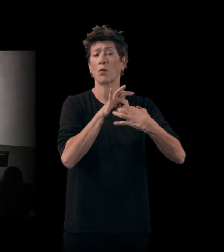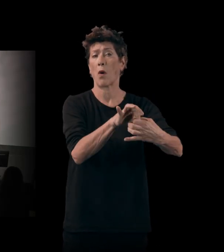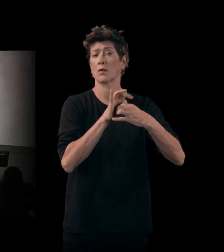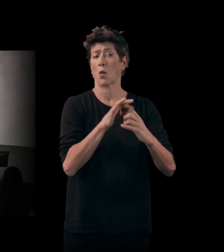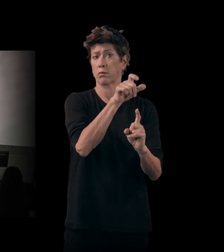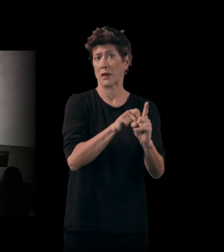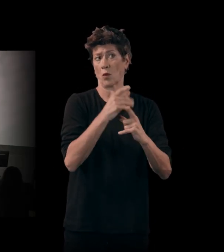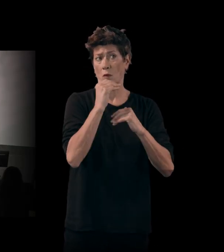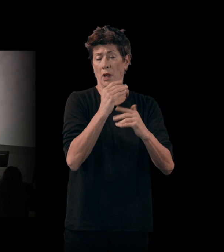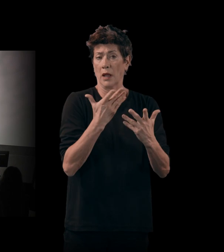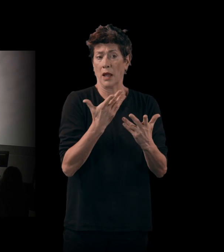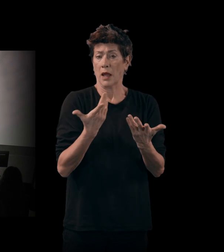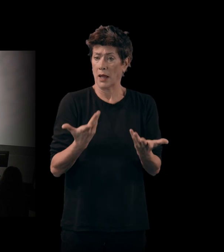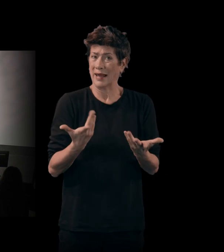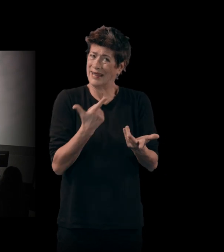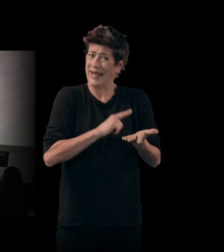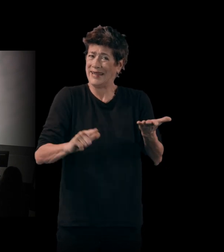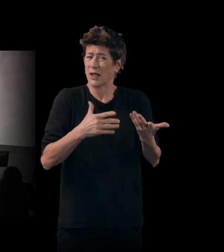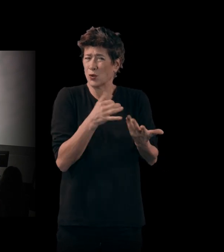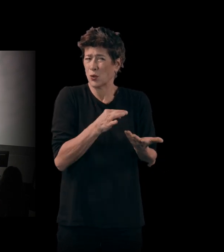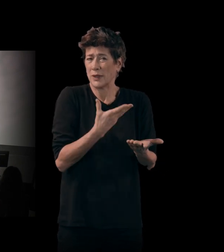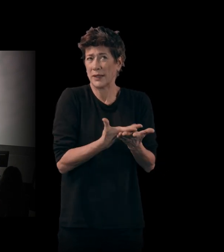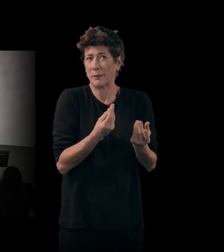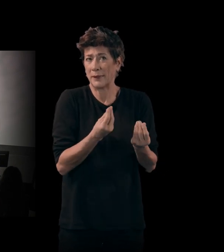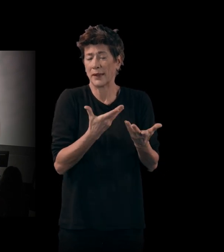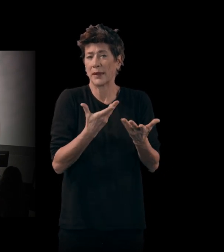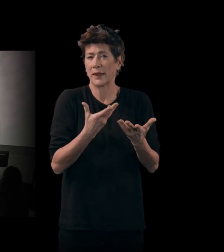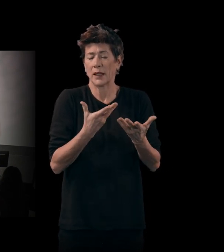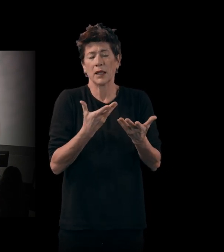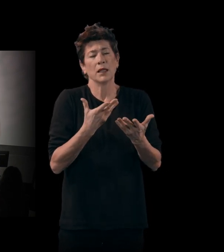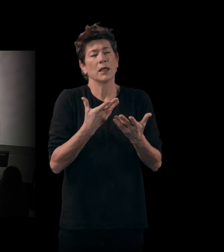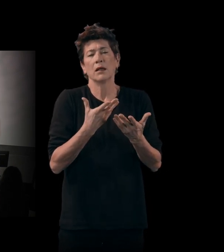Là, on est dans la littérature, c’est énormément basé sur des choses